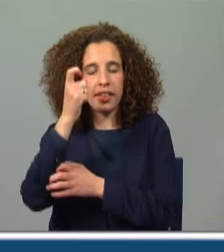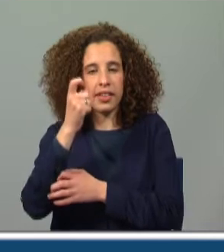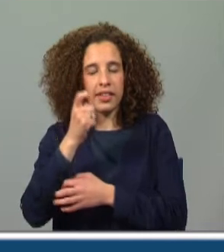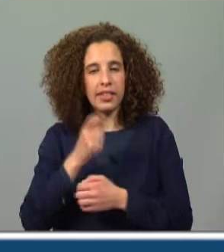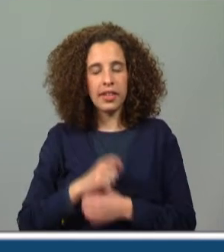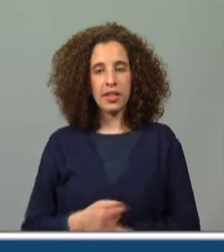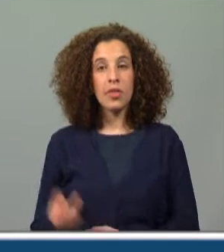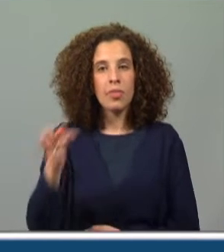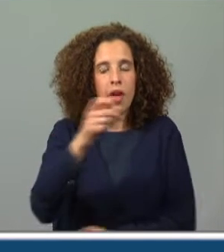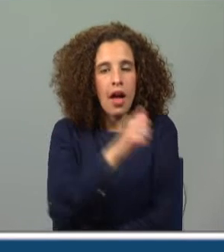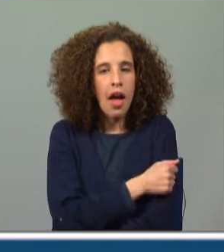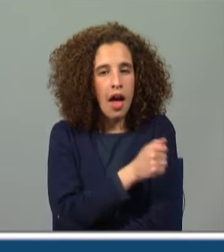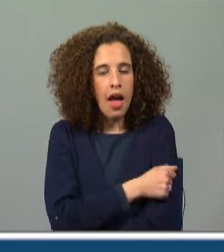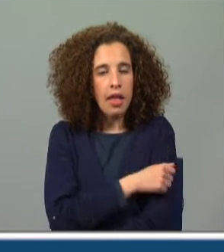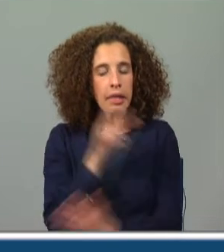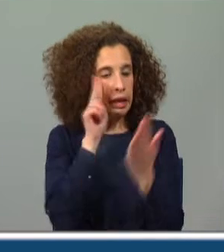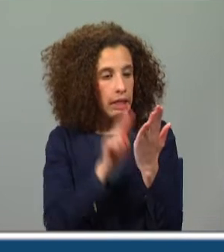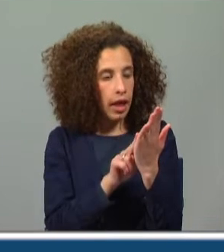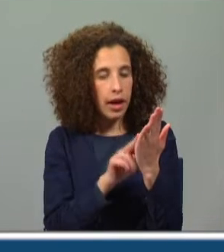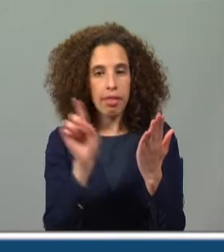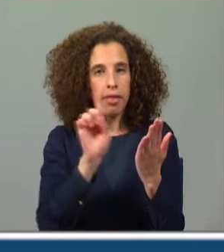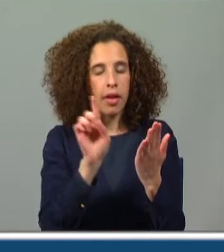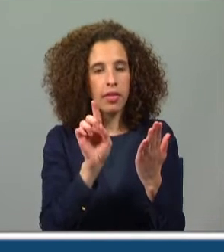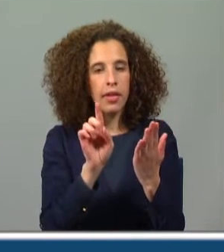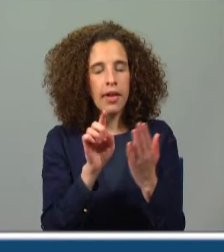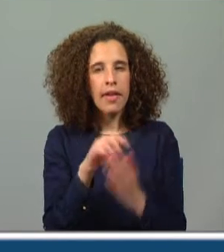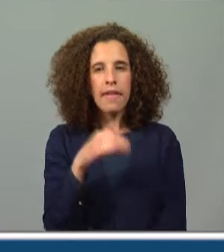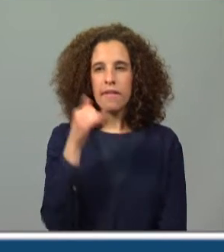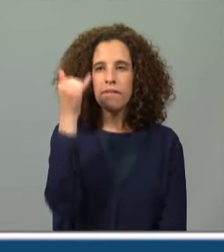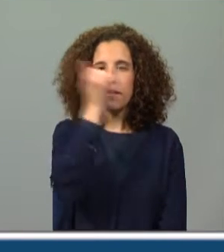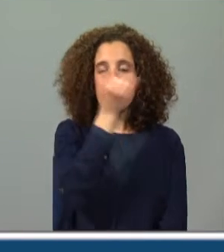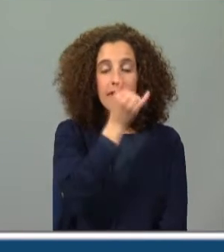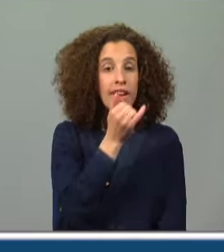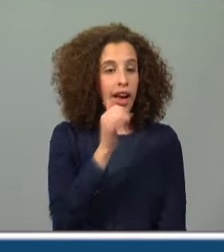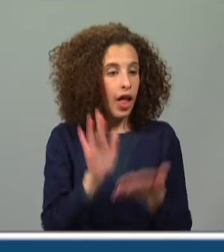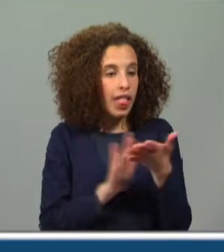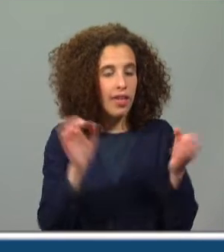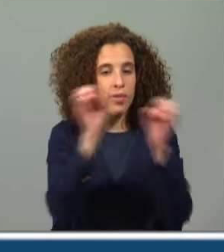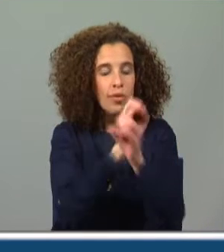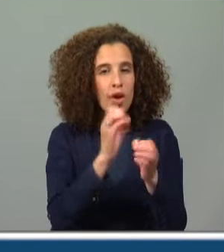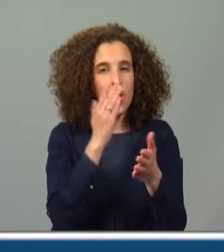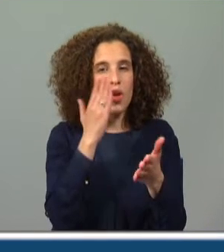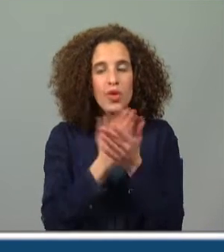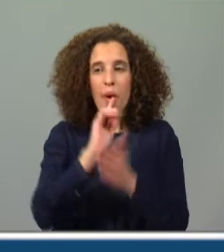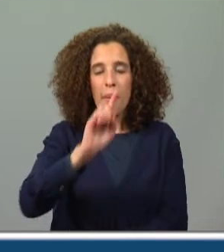chegando em casa não Comecei a ler fingia que não tinha só para depois ter 當我回到家時，我沒有開始閱讀我假裝沒有，後來才得到。